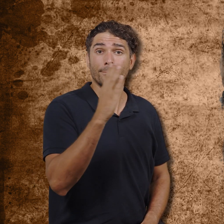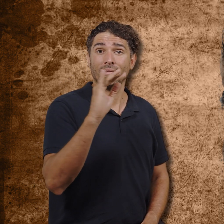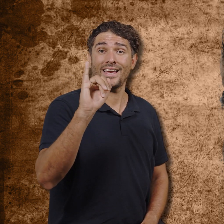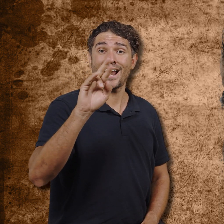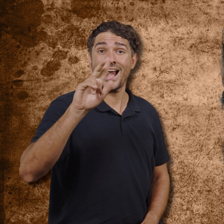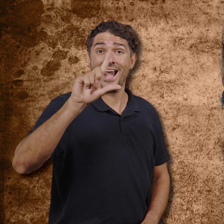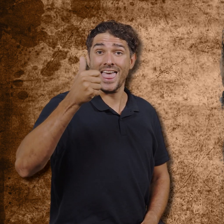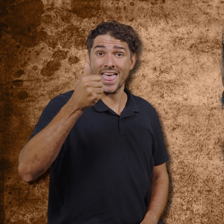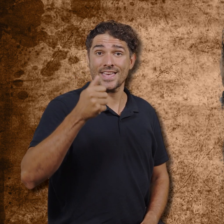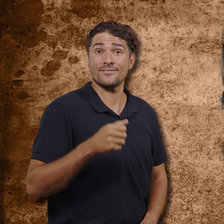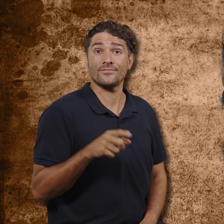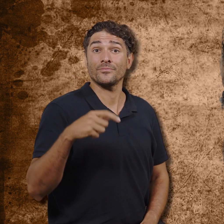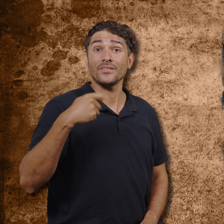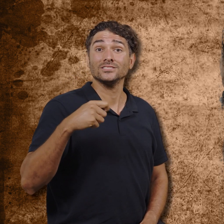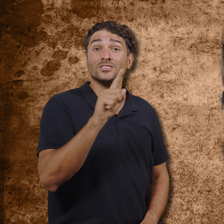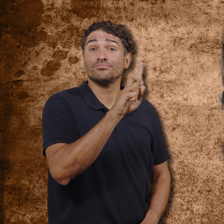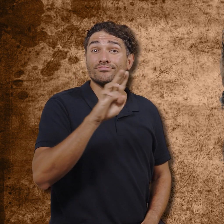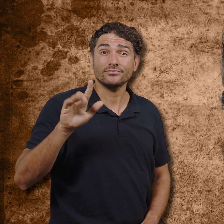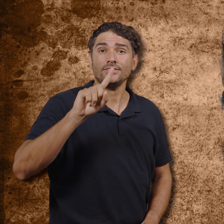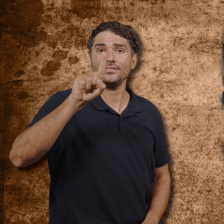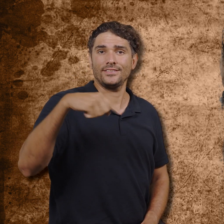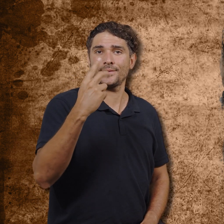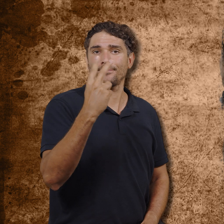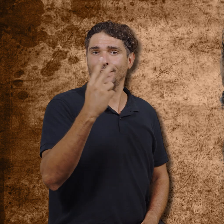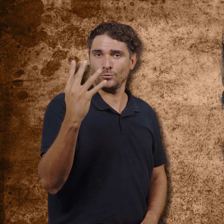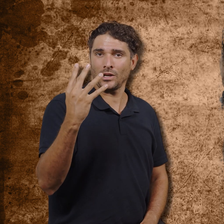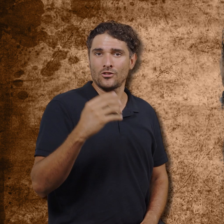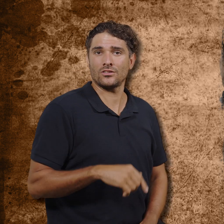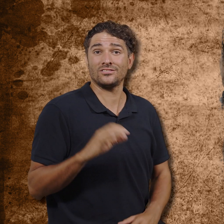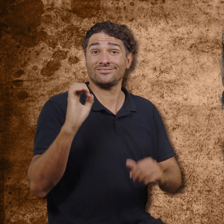Josep Irla 124è president